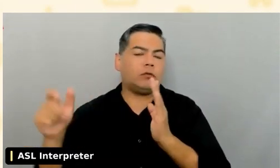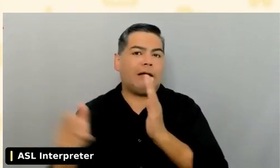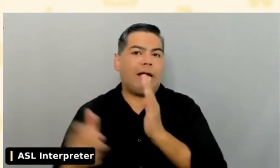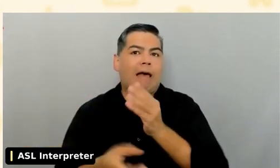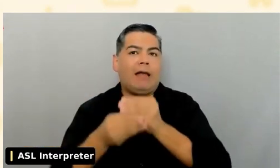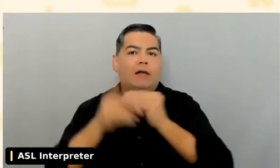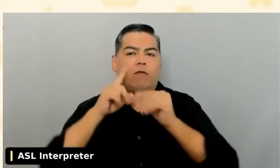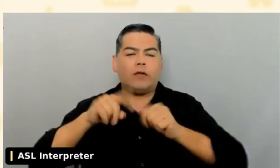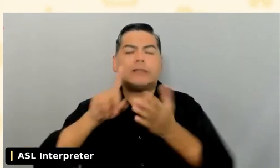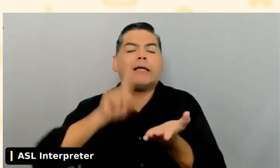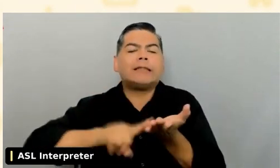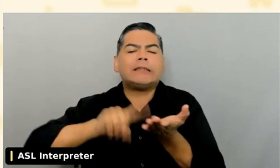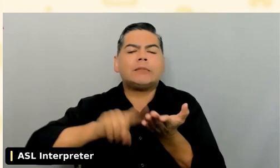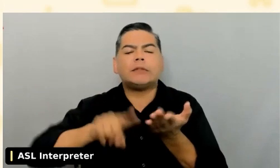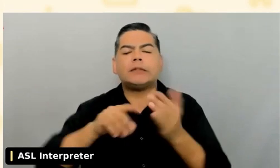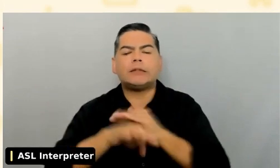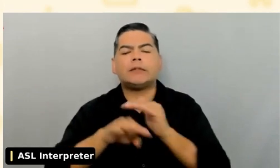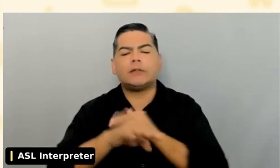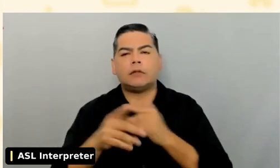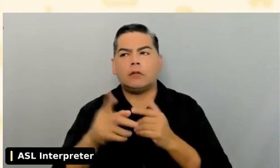y dónde lo pondrías en el proceso?